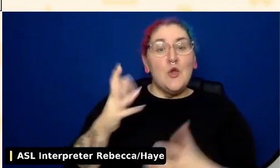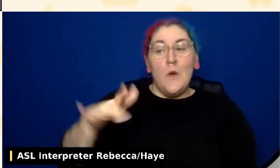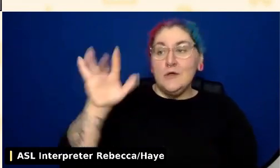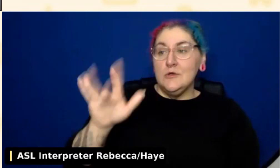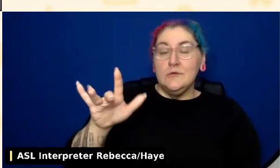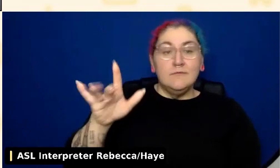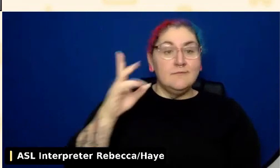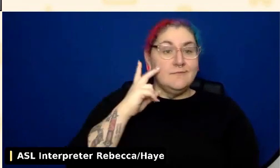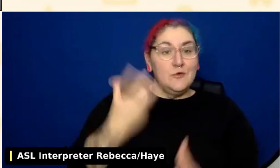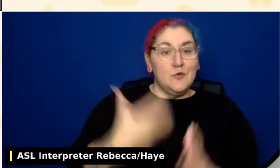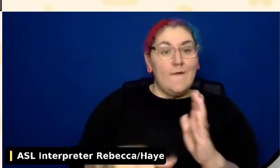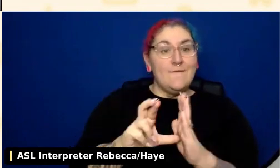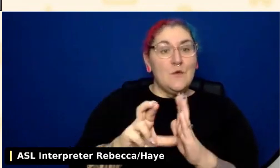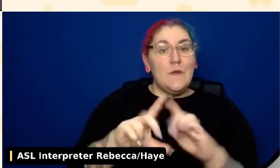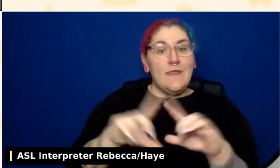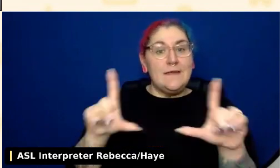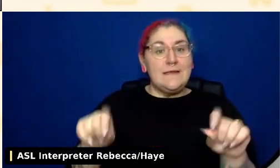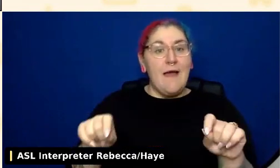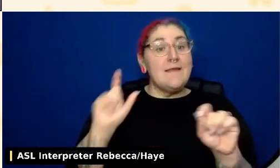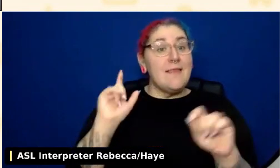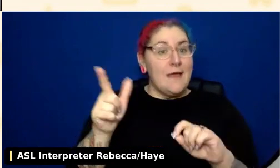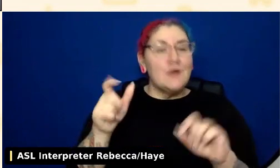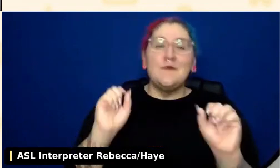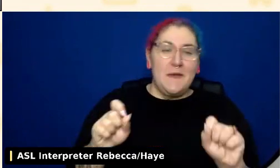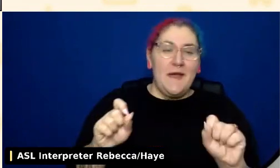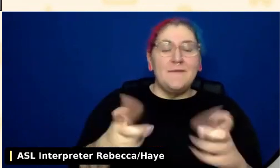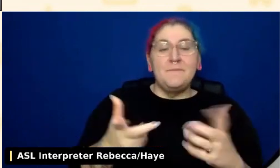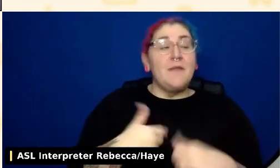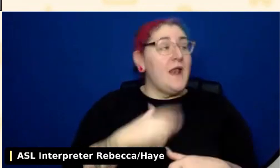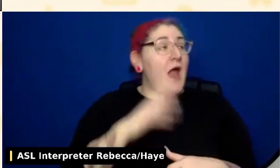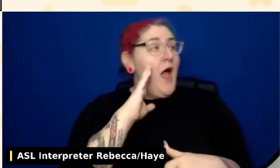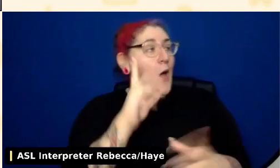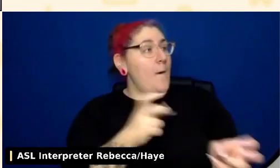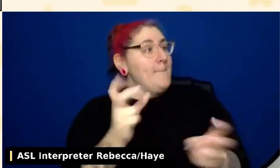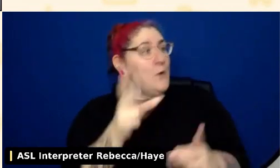Y luego lo que haré es poner el enlace directo a esto también.